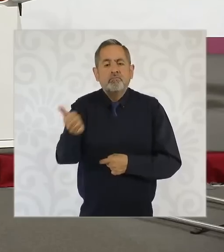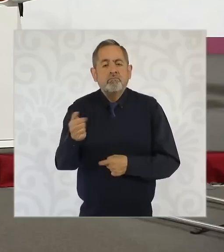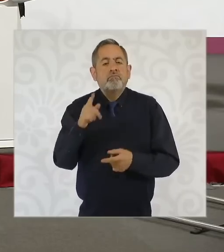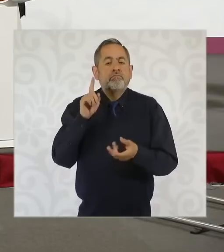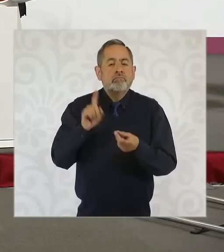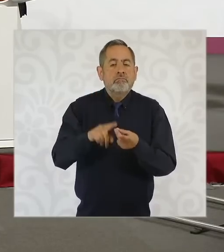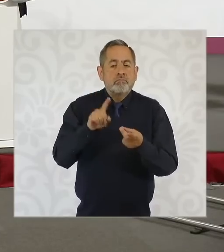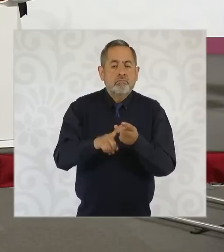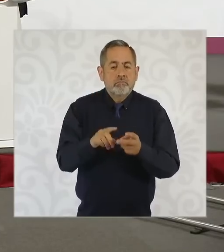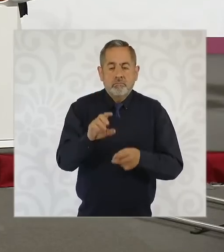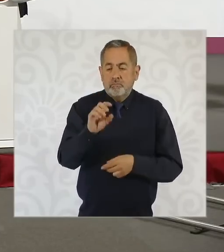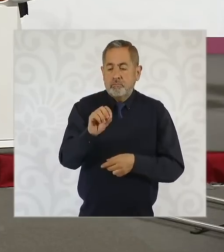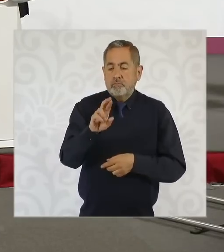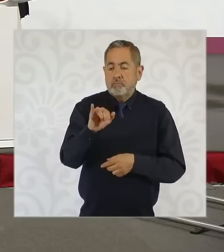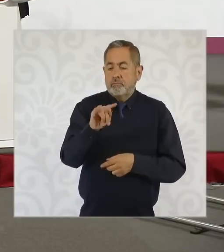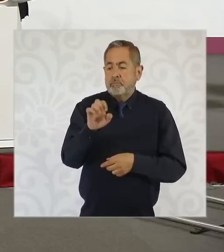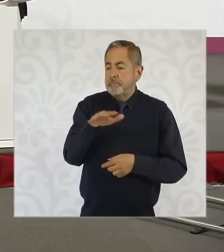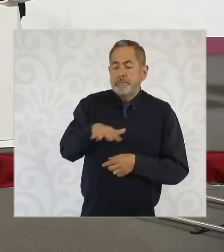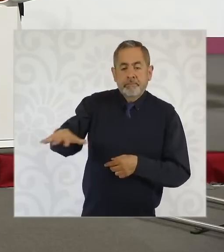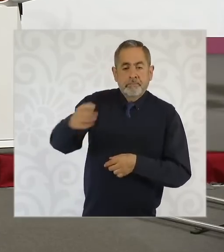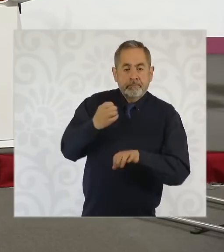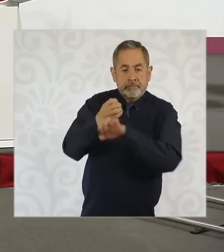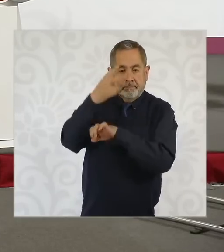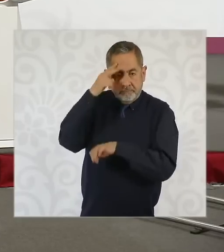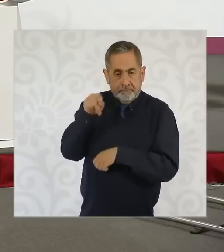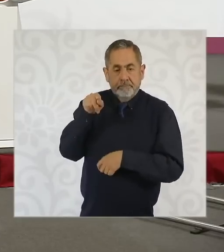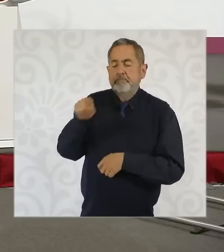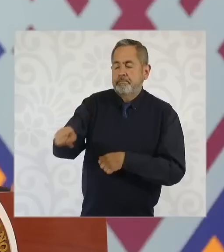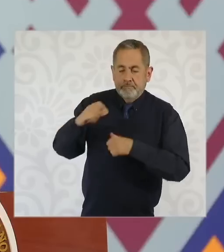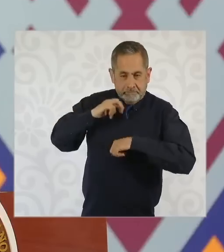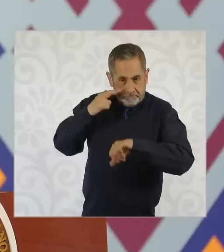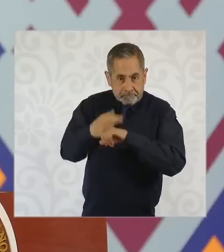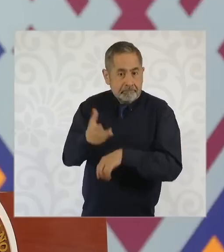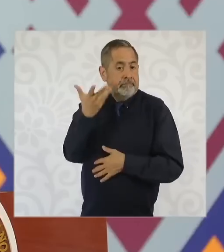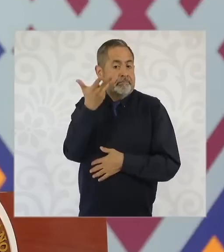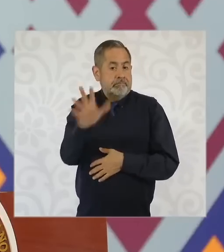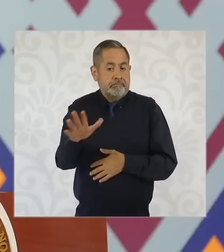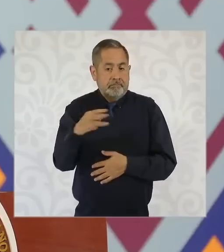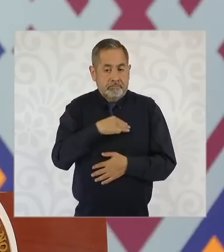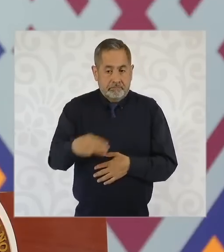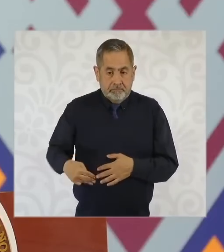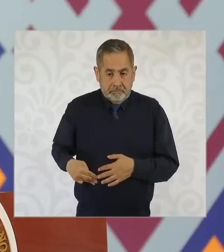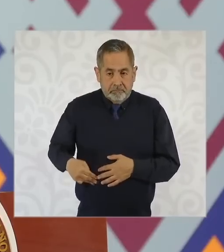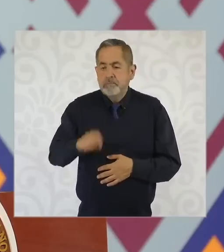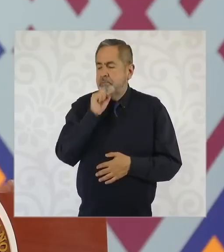Oriente del Estado de México donde también en 10 municipios va a haber una intervención importante